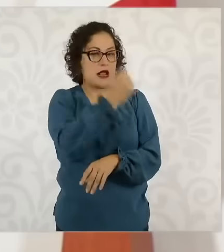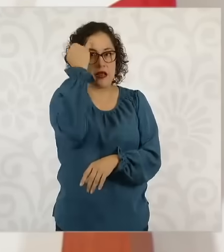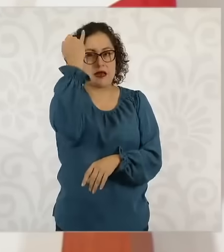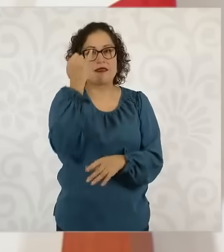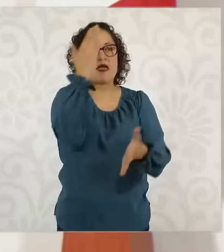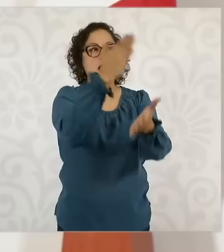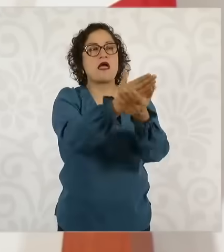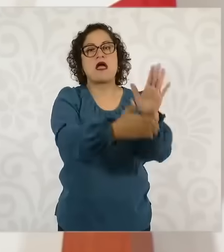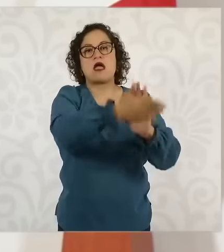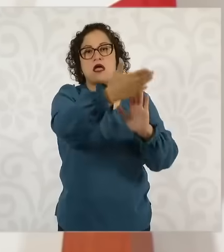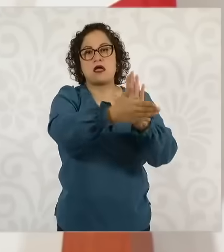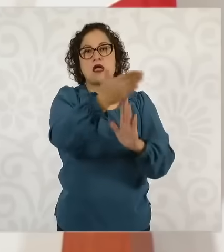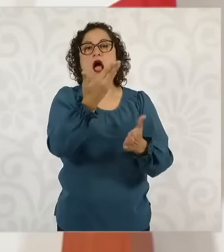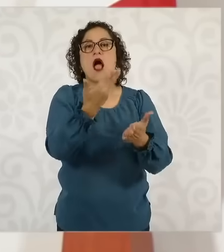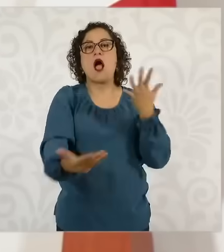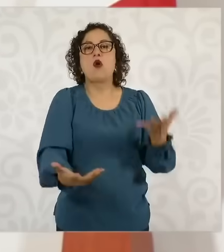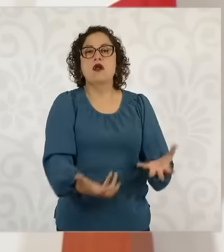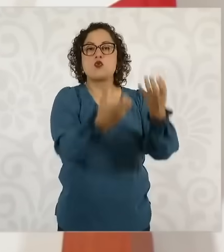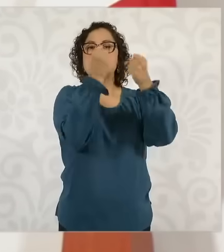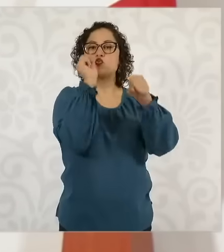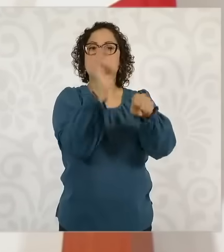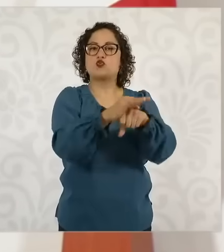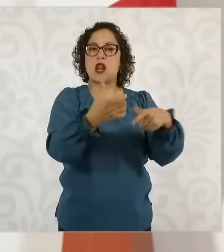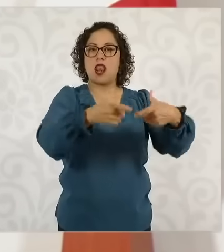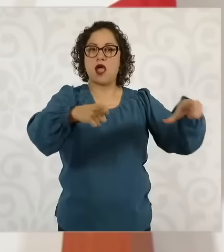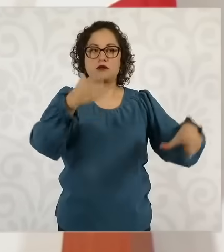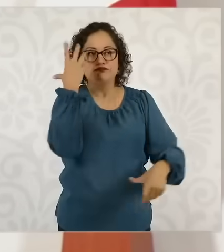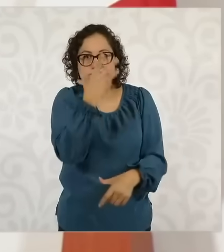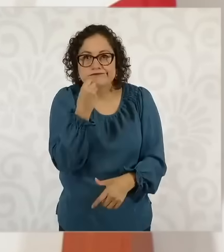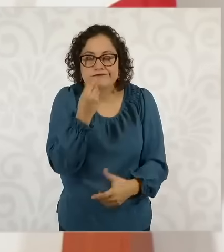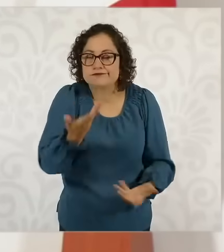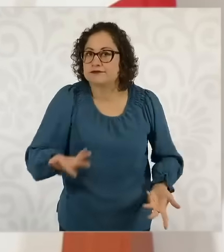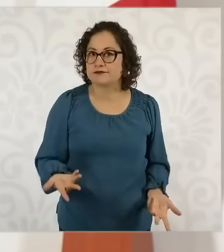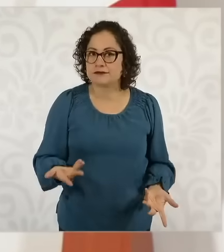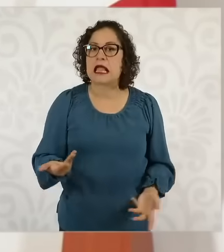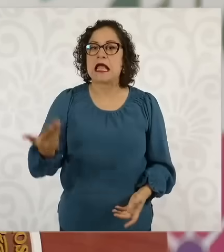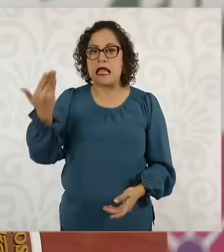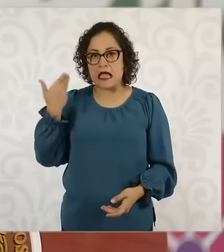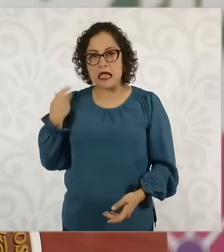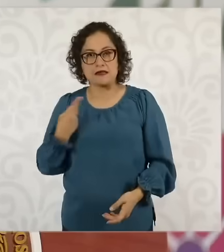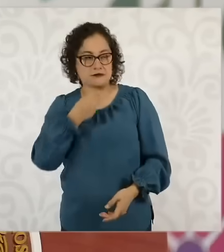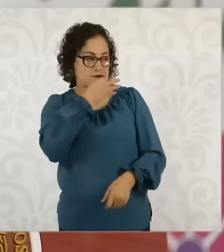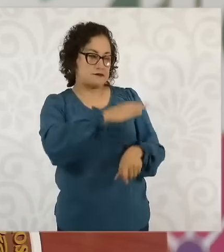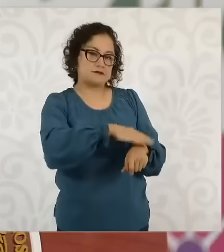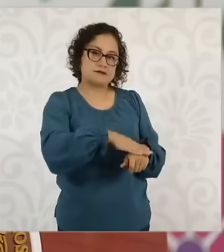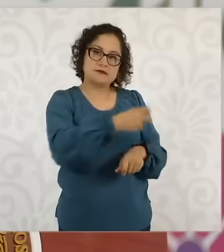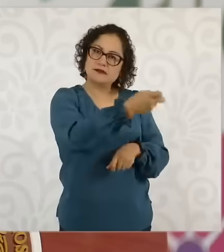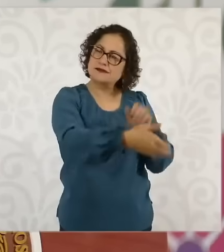Hoy pues es un lago, como siempre se dijo, sería un problema construir ahí un aeropuerto. Entonces,